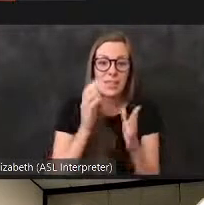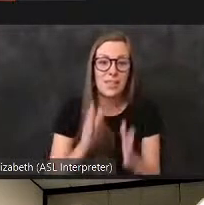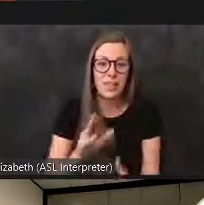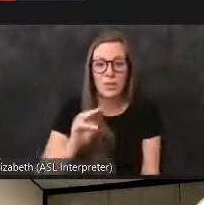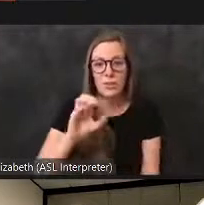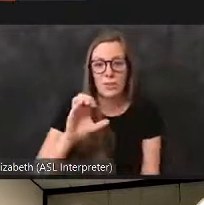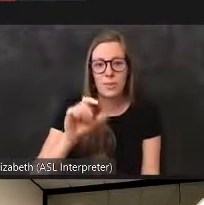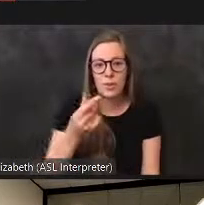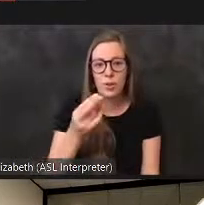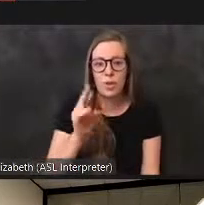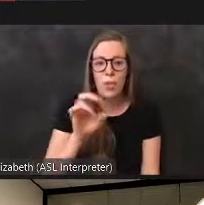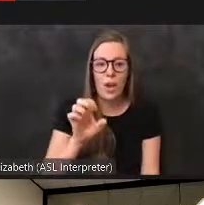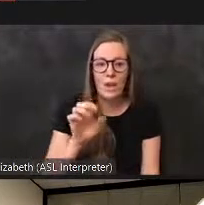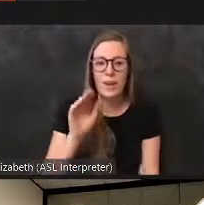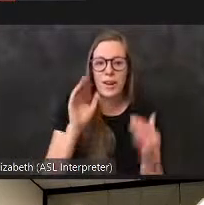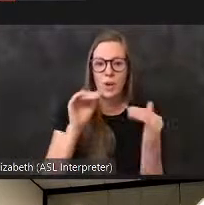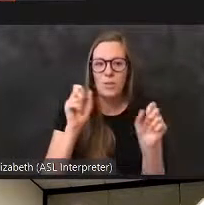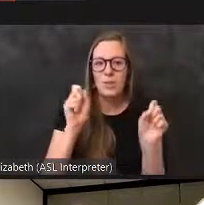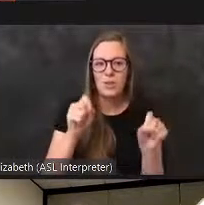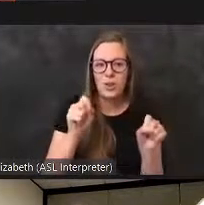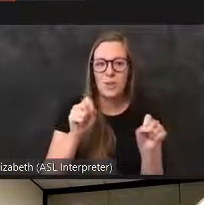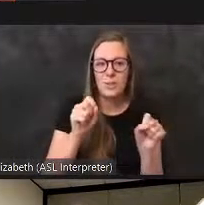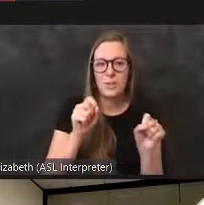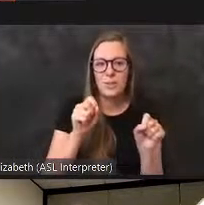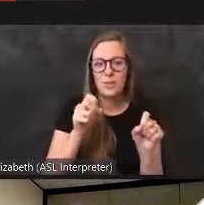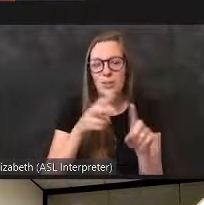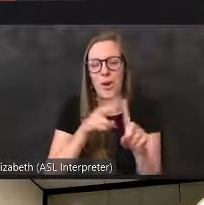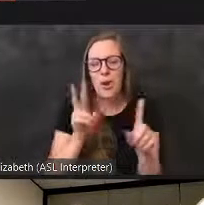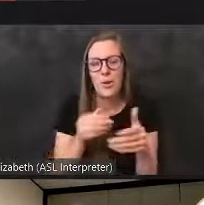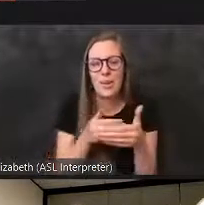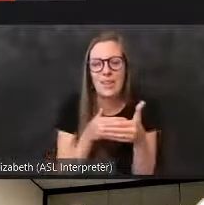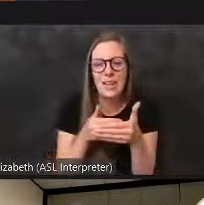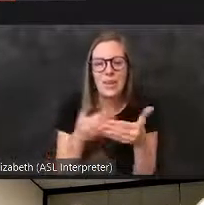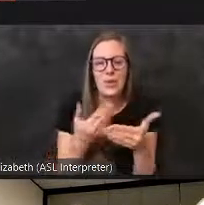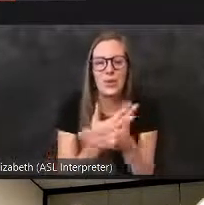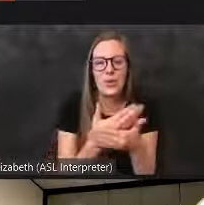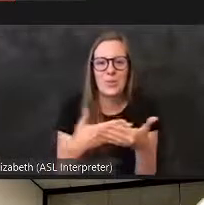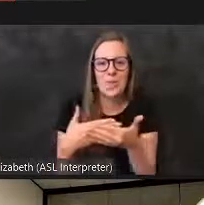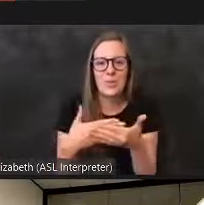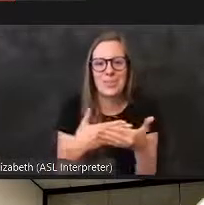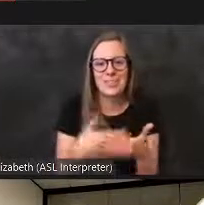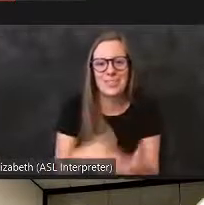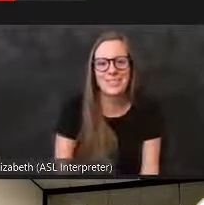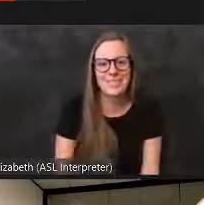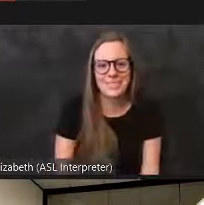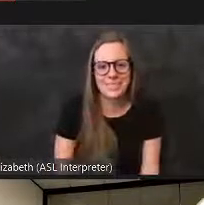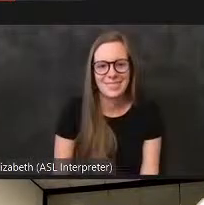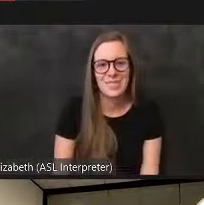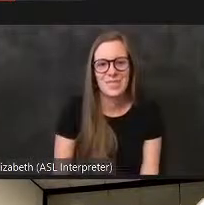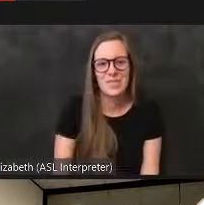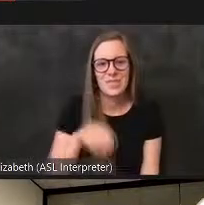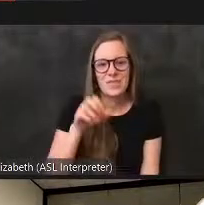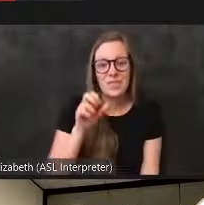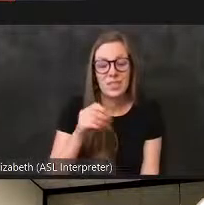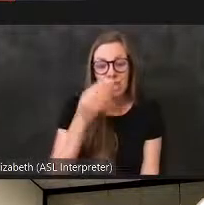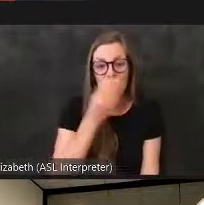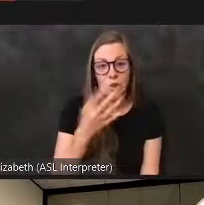Bayar por participar y espero que les sea posible salir e ir a abrazar ese. Ese bebé varón que acaba de tener.